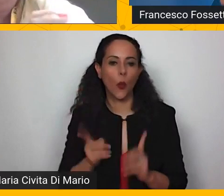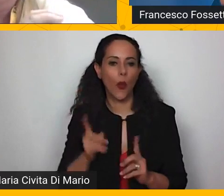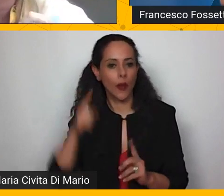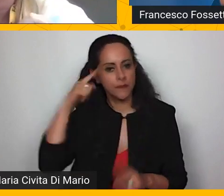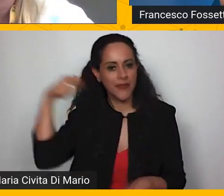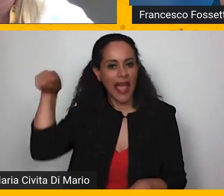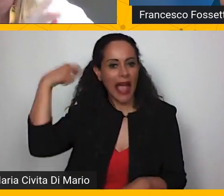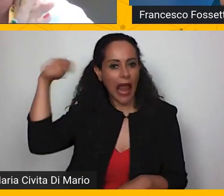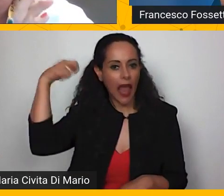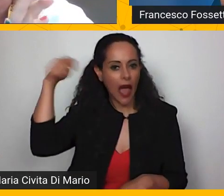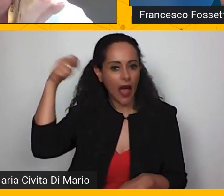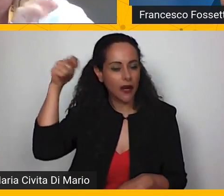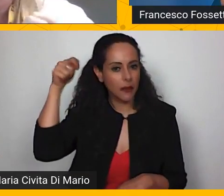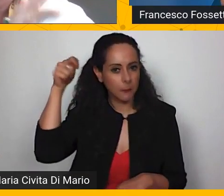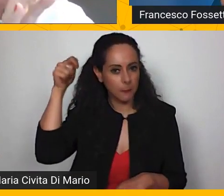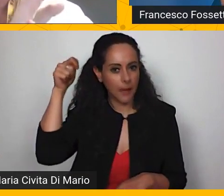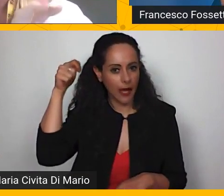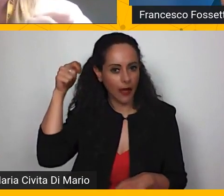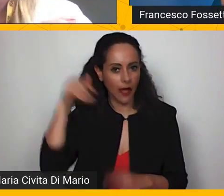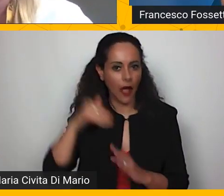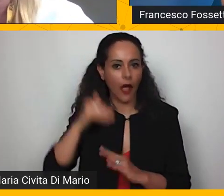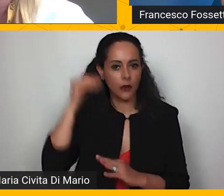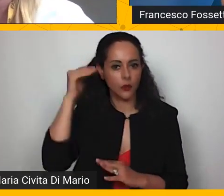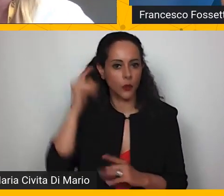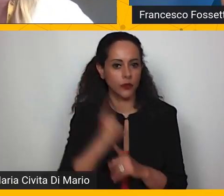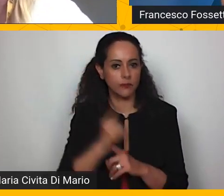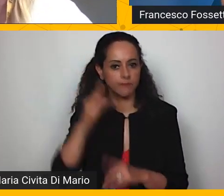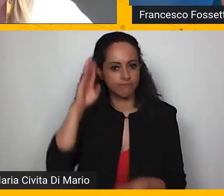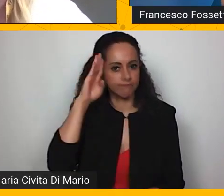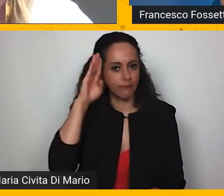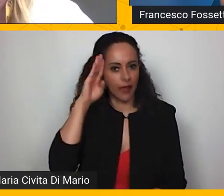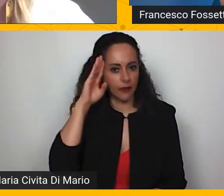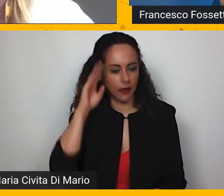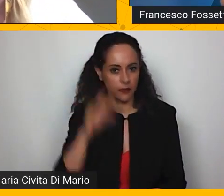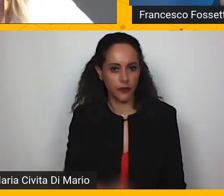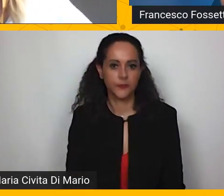quali sono i campanelli d'allarme ai quali un adulto